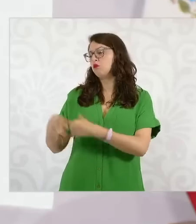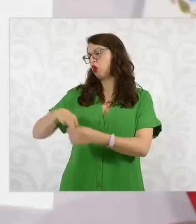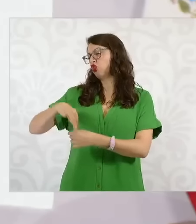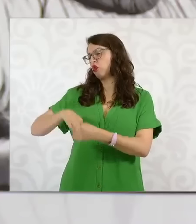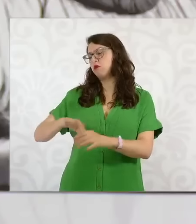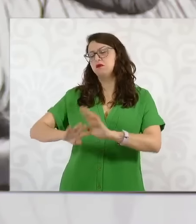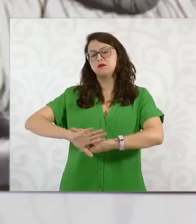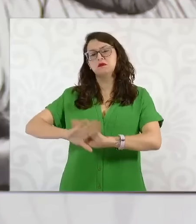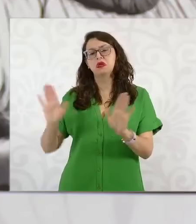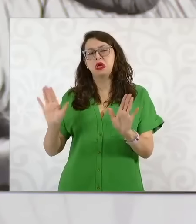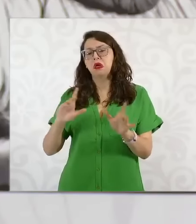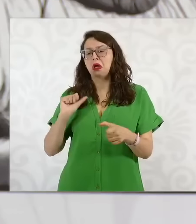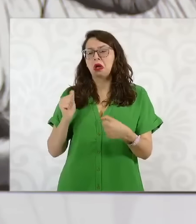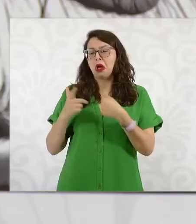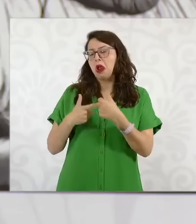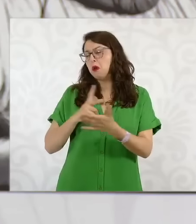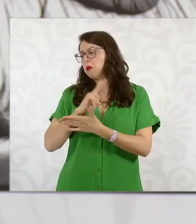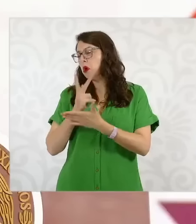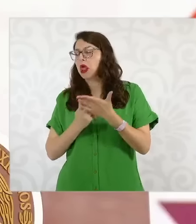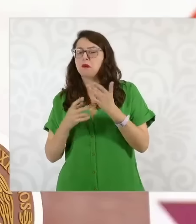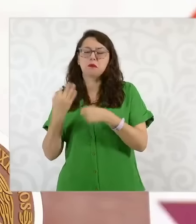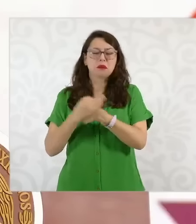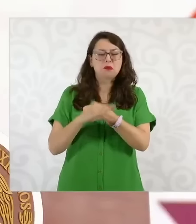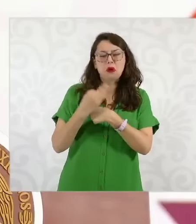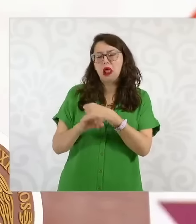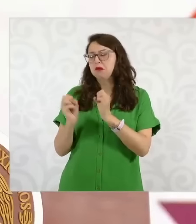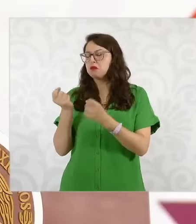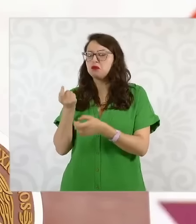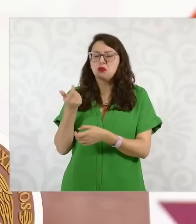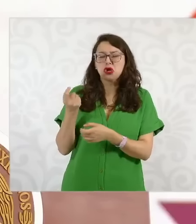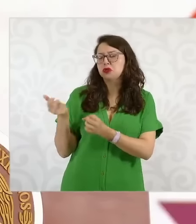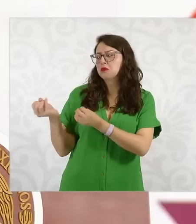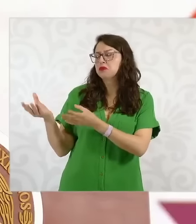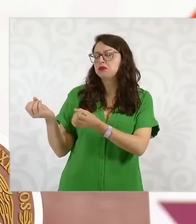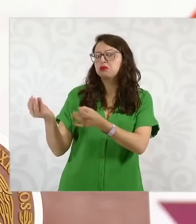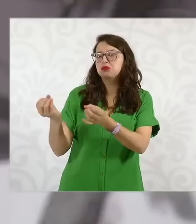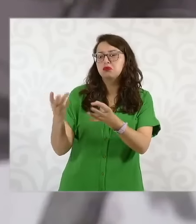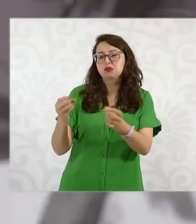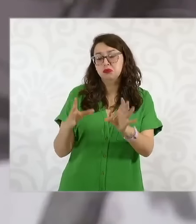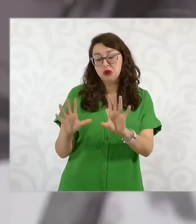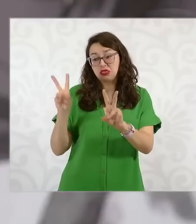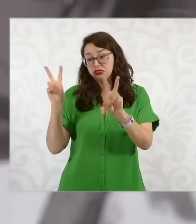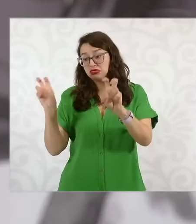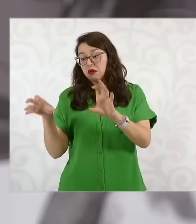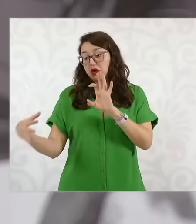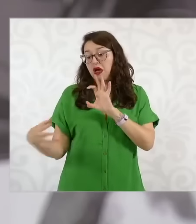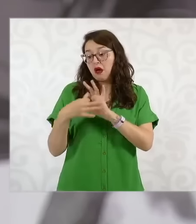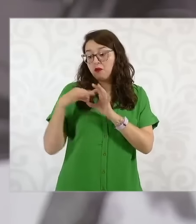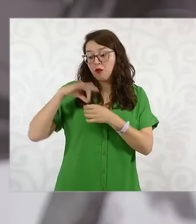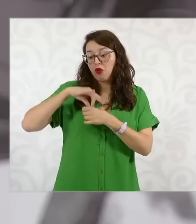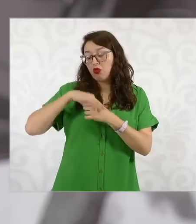y algo de programas sociales en algunos lugares, vinculado también con un vínculo electoral,